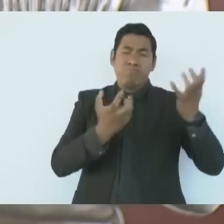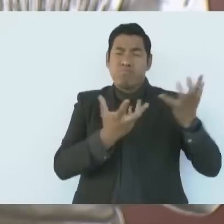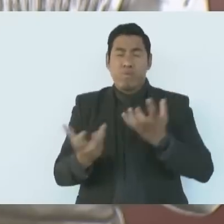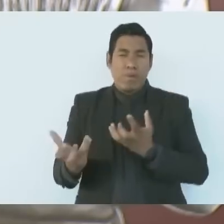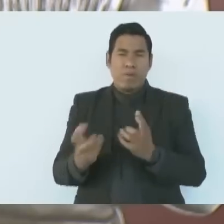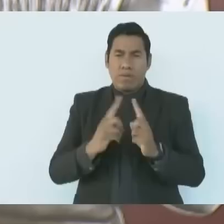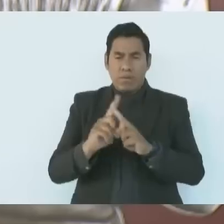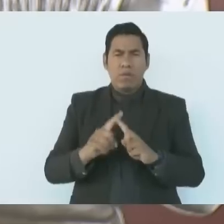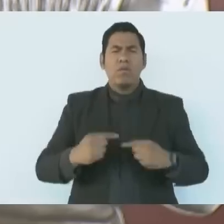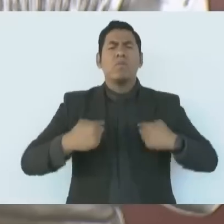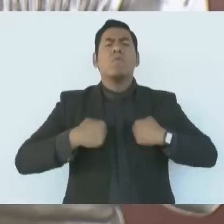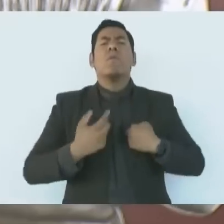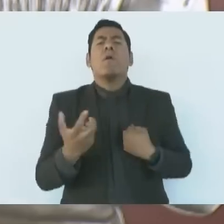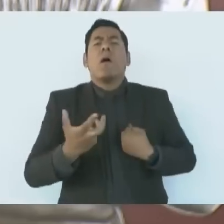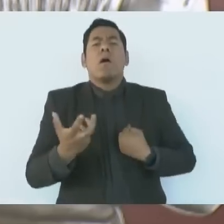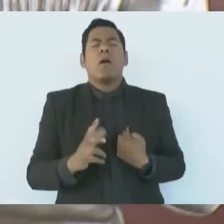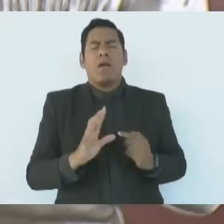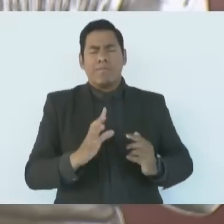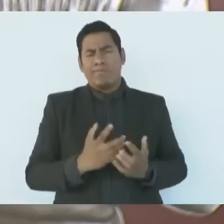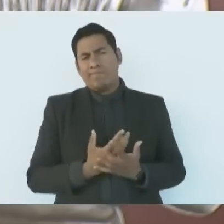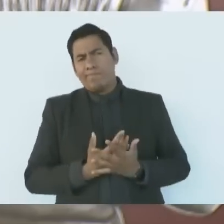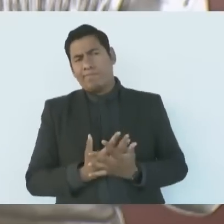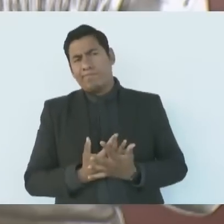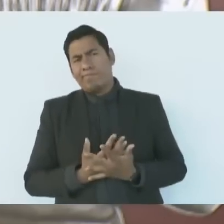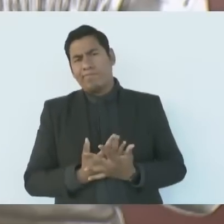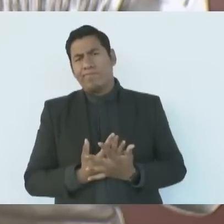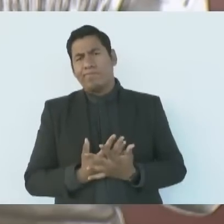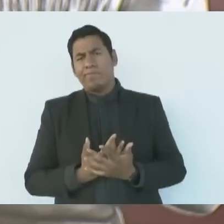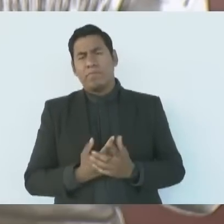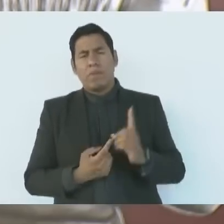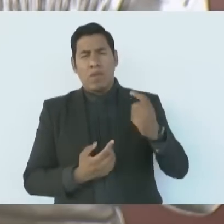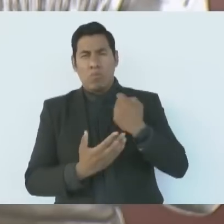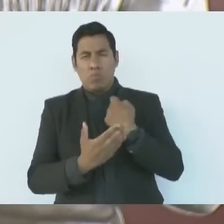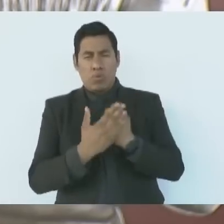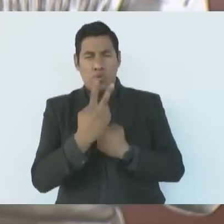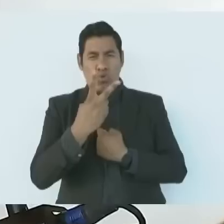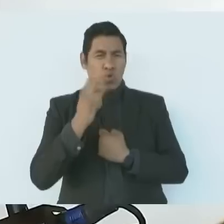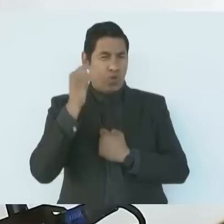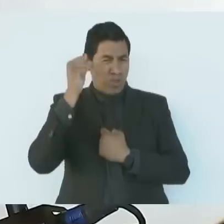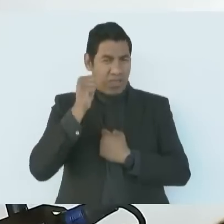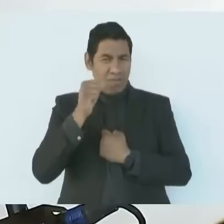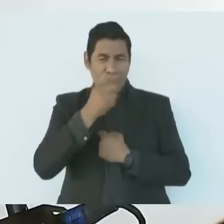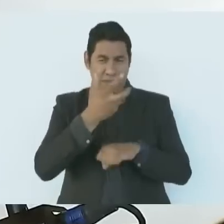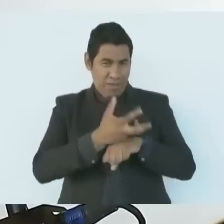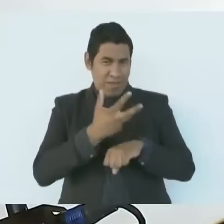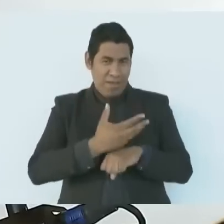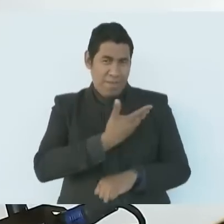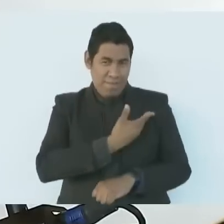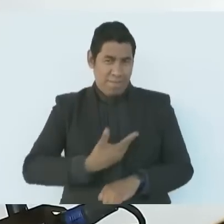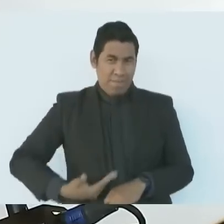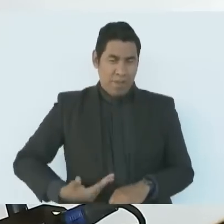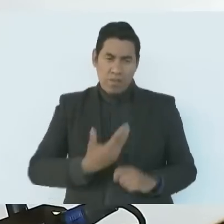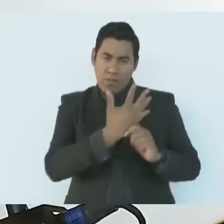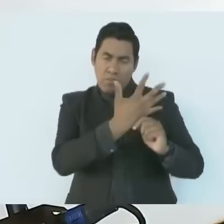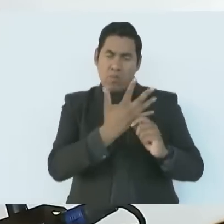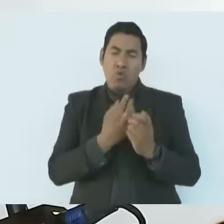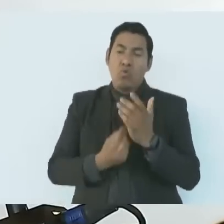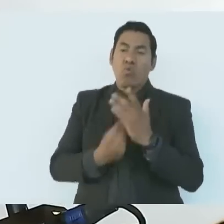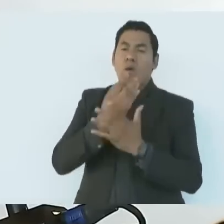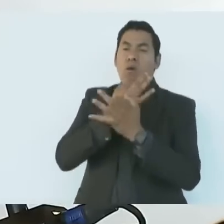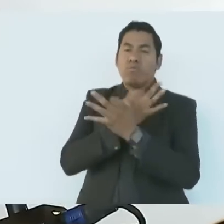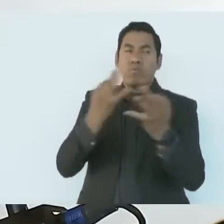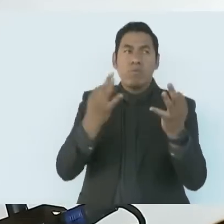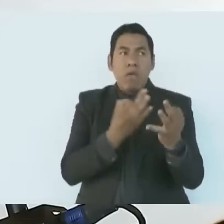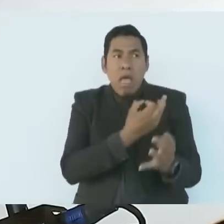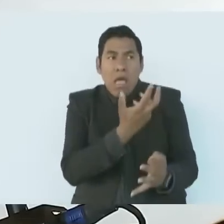bueno puede haber mucho más el 2 de abril para ver qué es exactamente lo que decid De cualquier